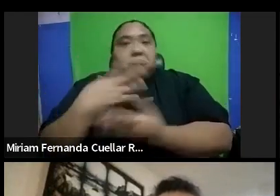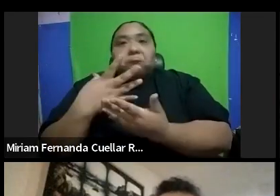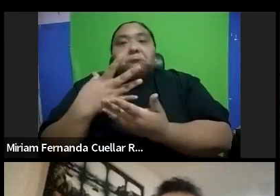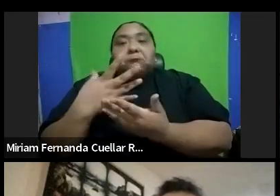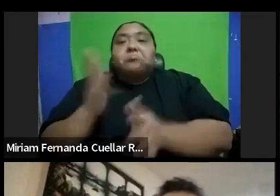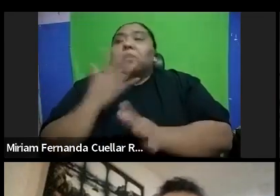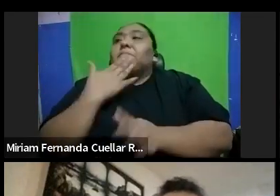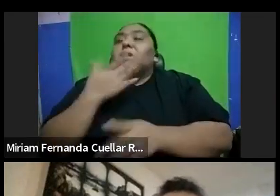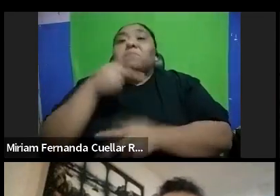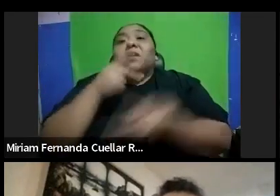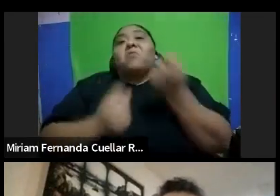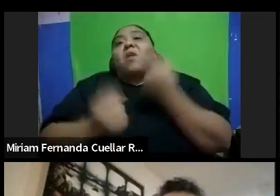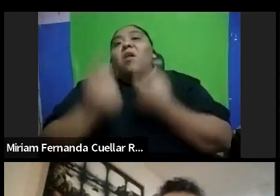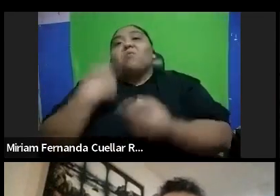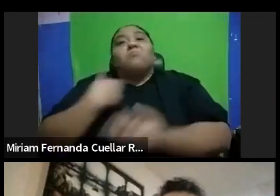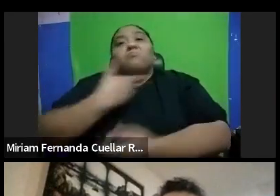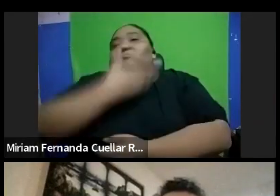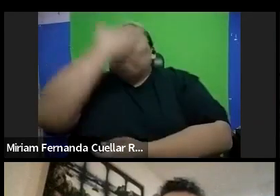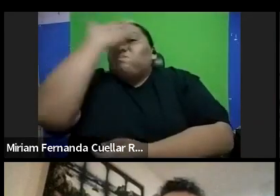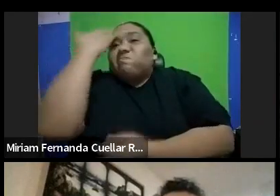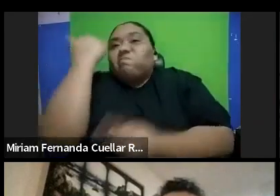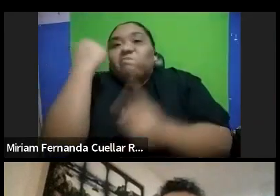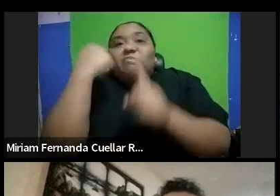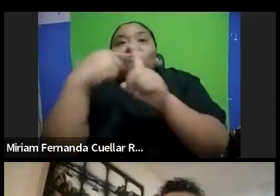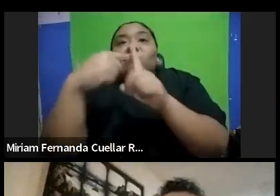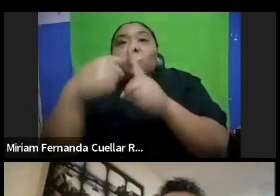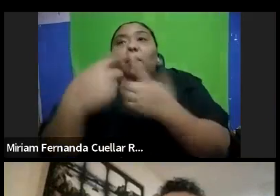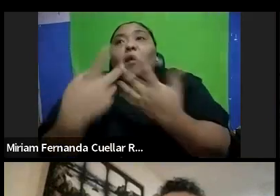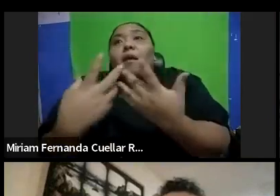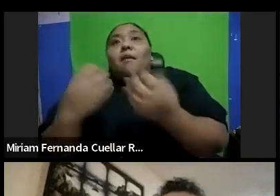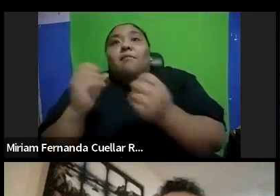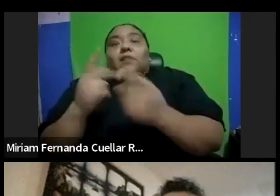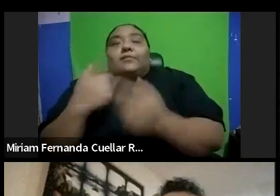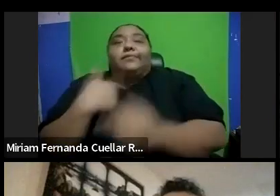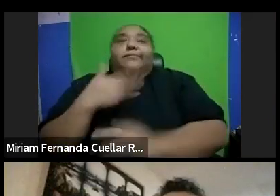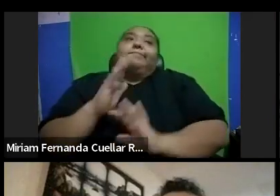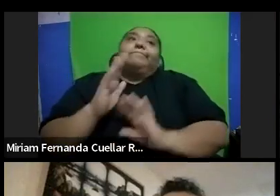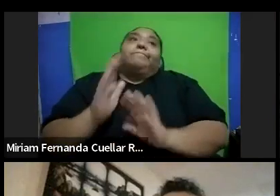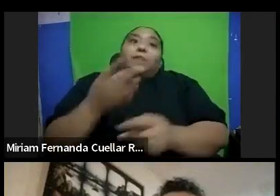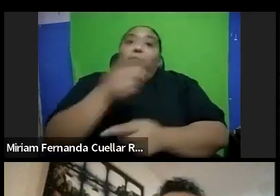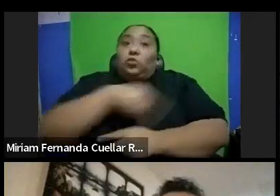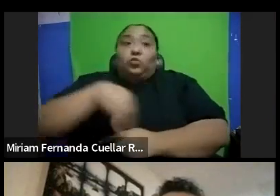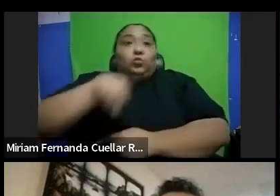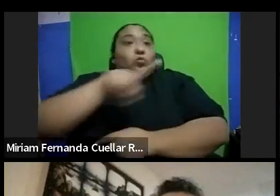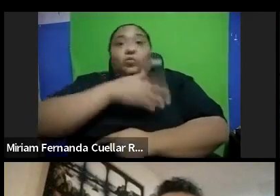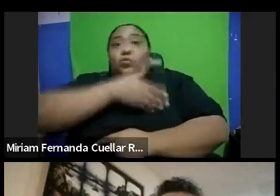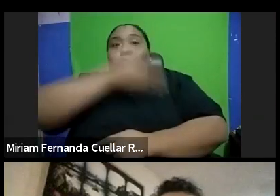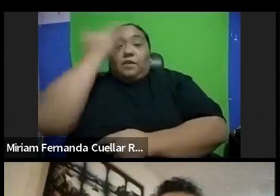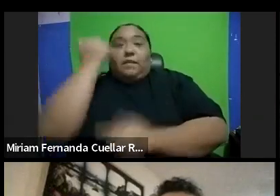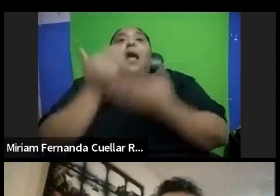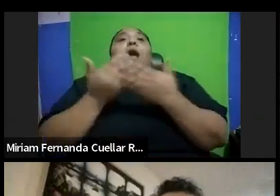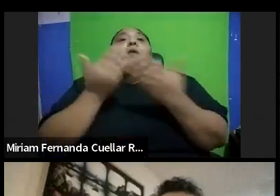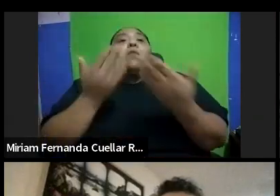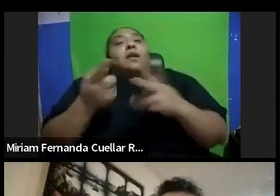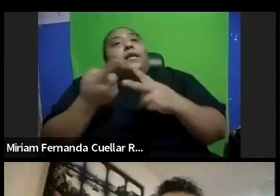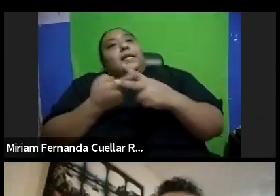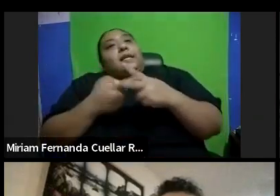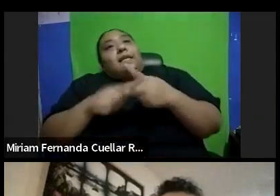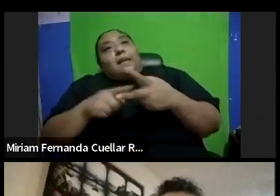. Se puede , se puede tener se puede tener avances significativos, entonces no no creo que de todas de todas las matemáticas se beba de todas las matemáticas se